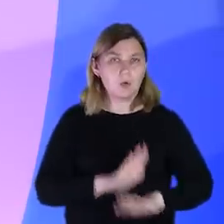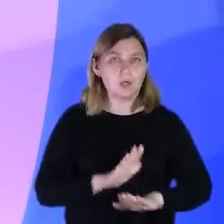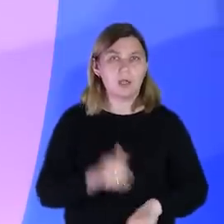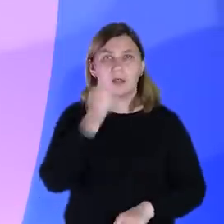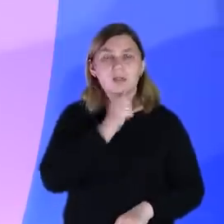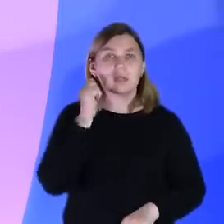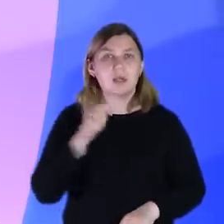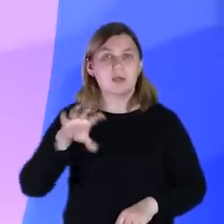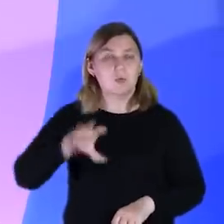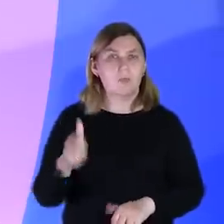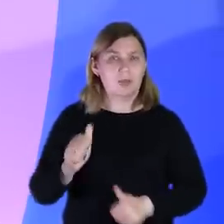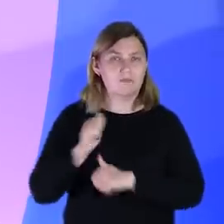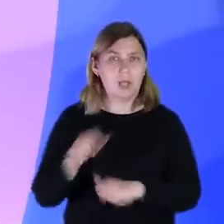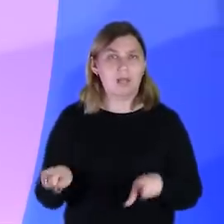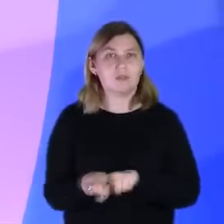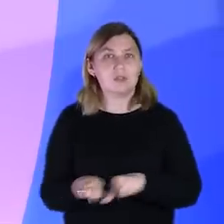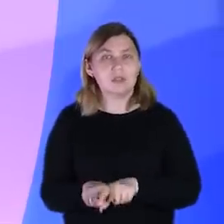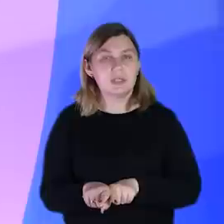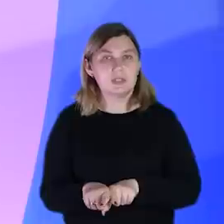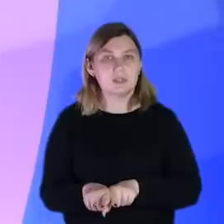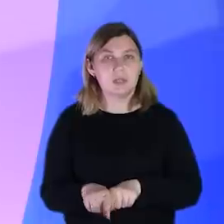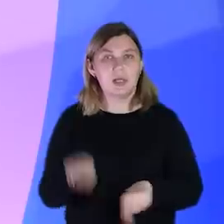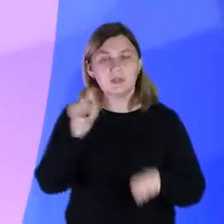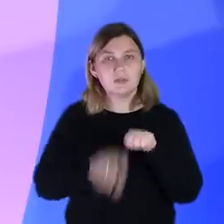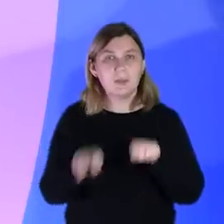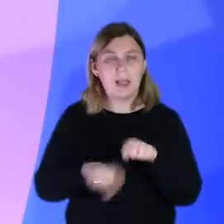tajemnicy w jednostkach wojskowych, czy chociażby od sprawdzania pracowników